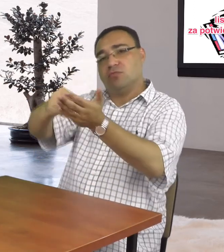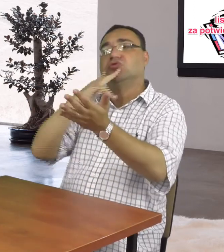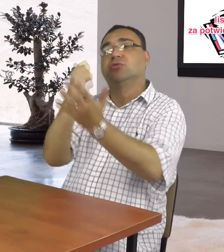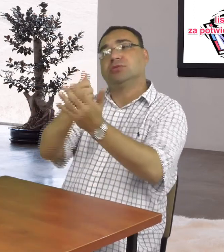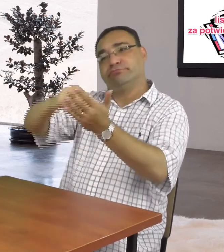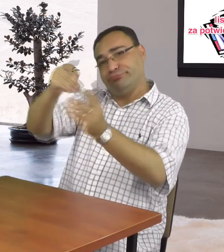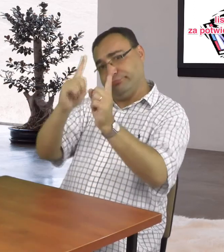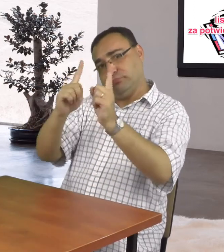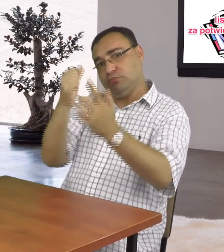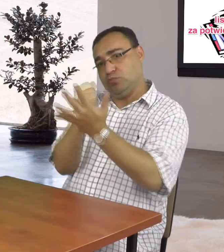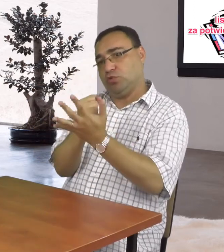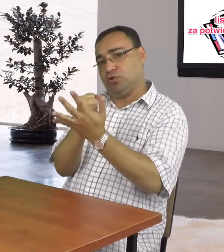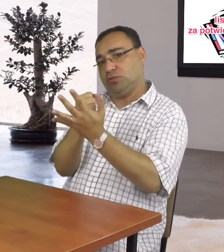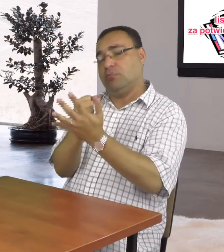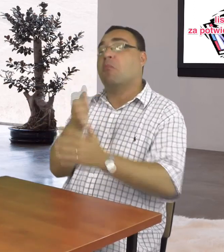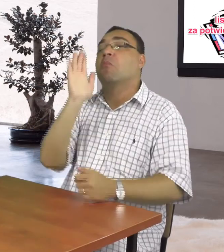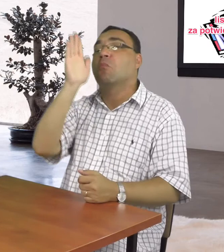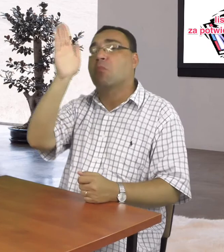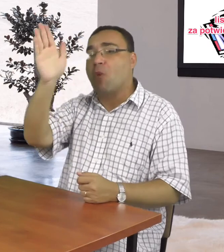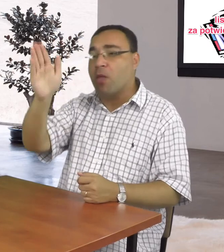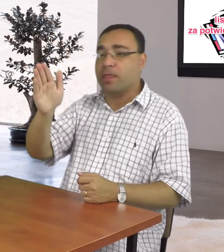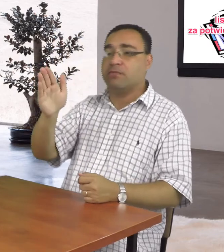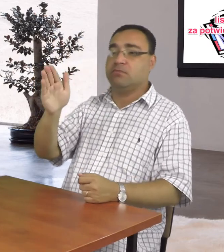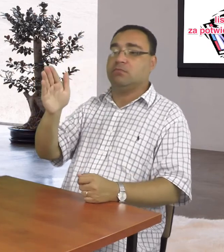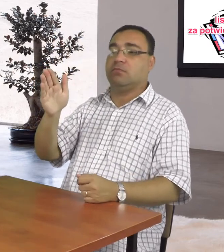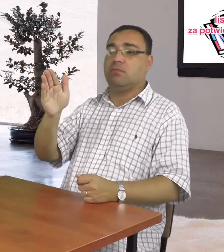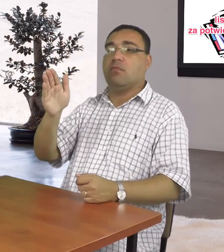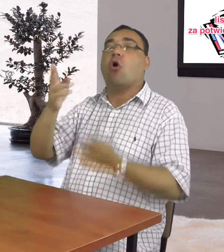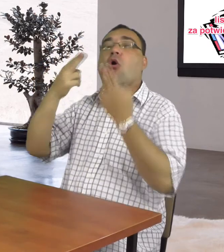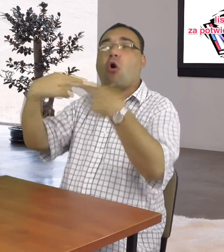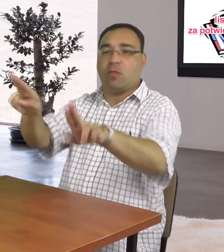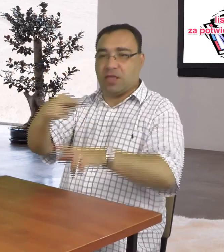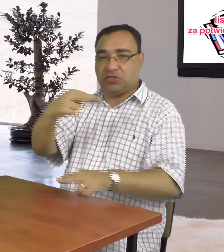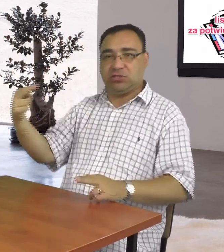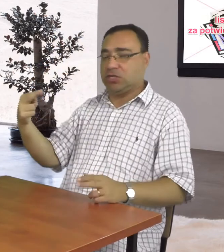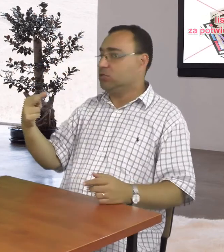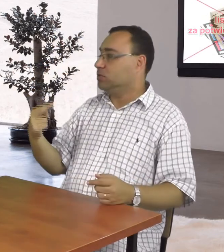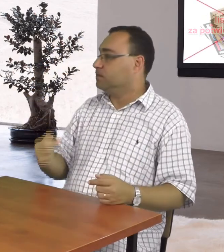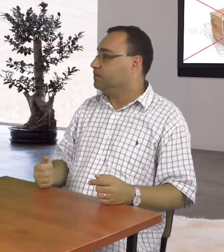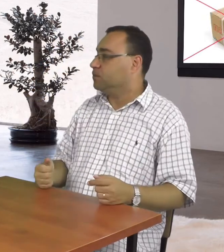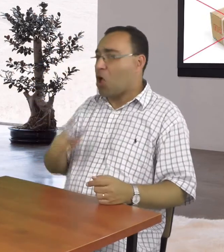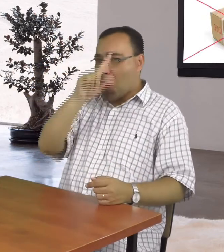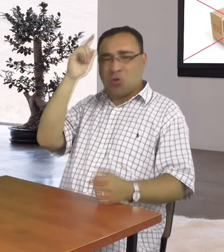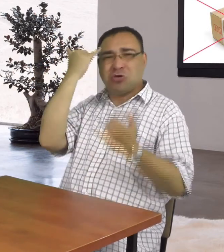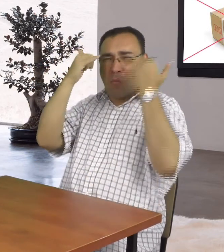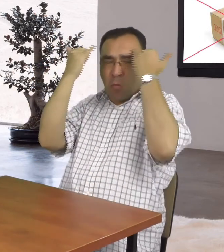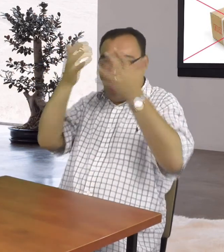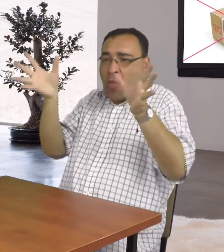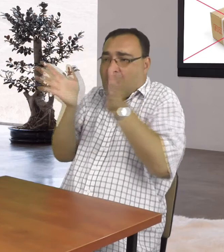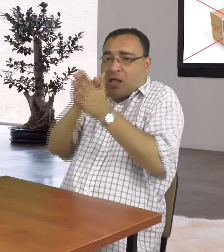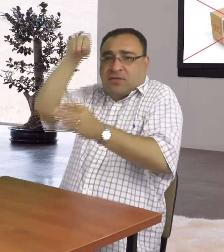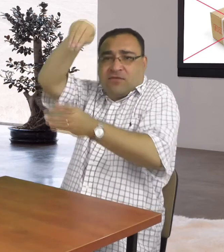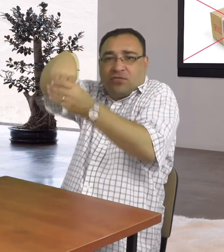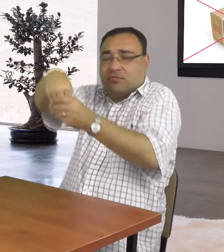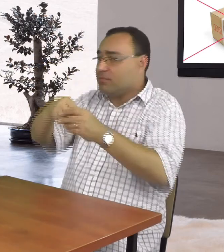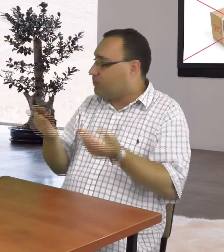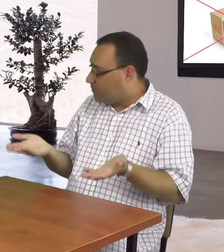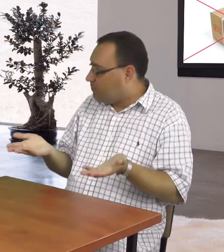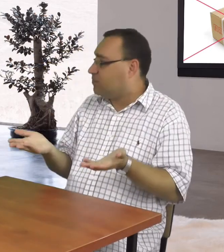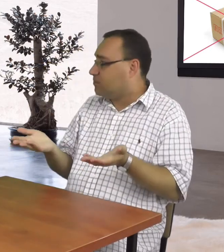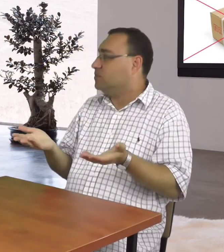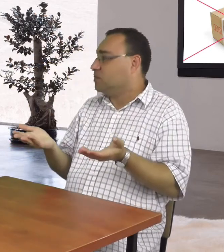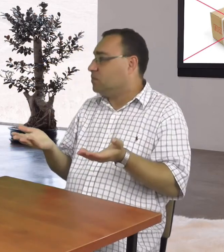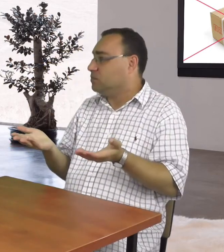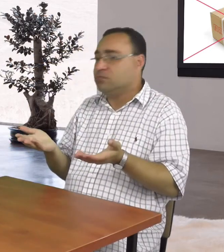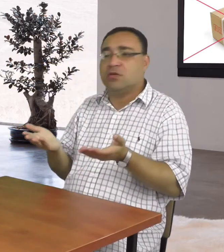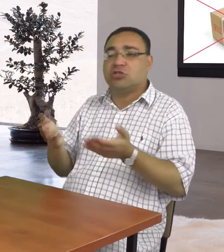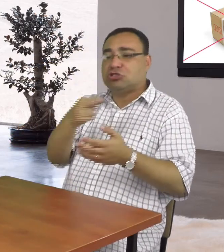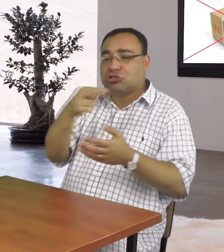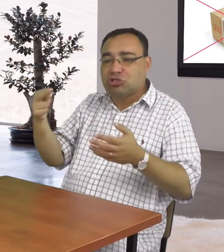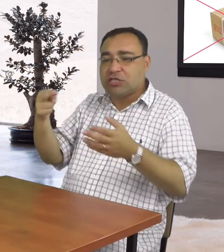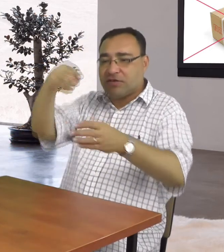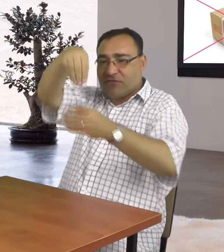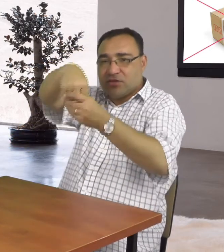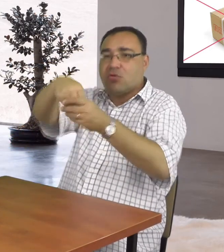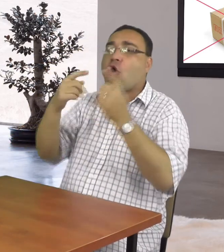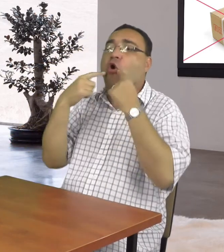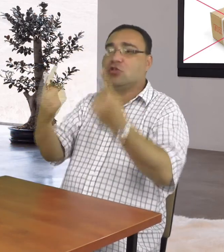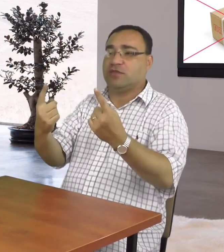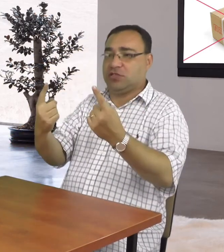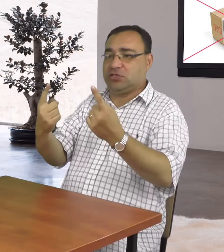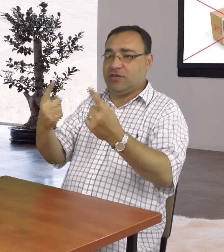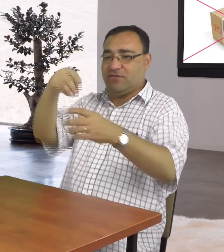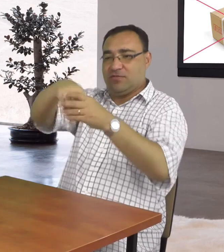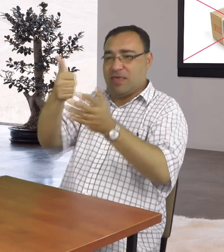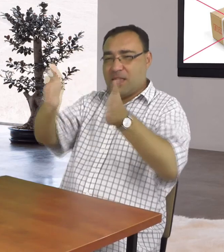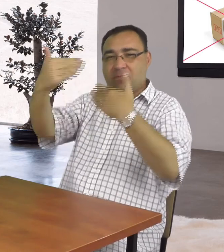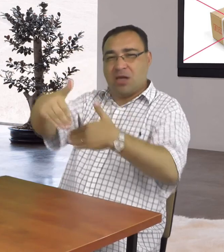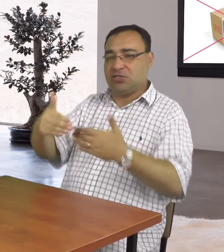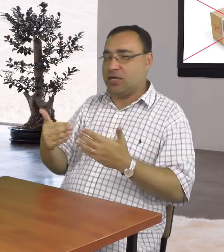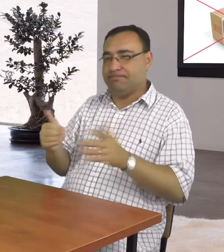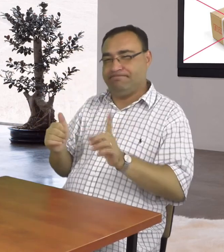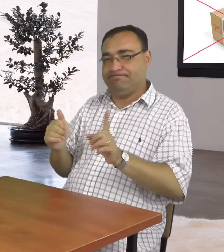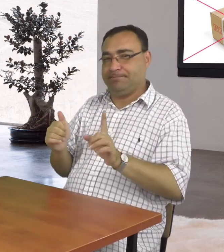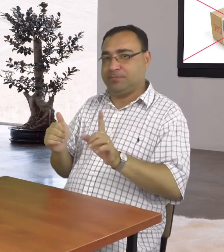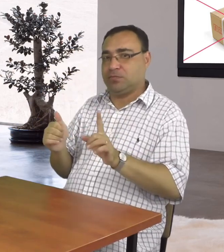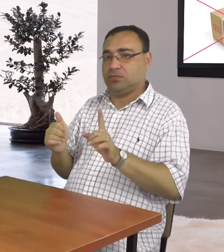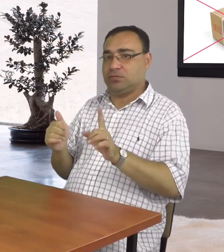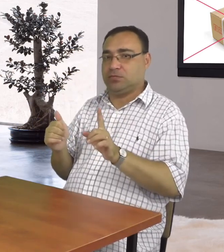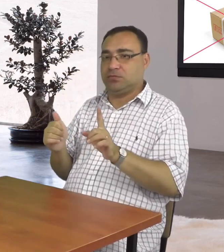Dopiero później wysłać towar. Bardzo częstym błędem konsumentów jest to że wysyłają towar wraz oświadczeniem w jednej paczce, a w tedy nie są wstanie wykazać